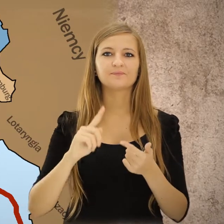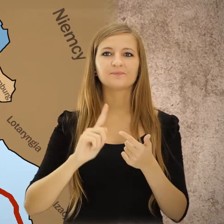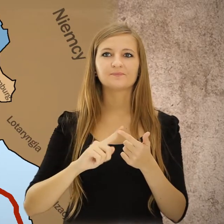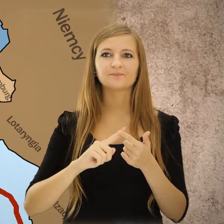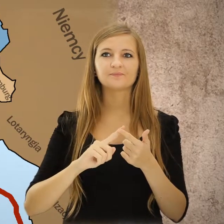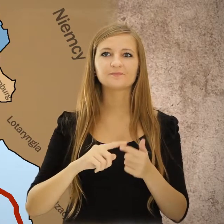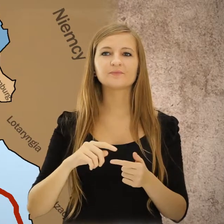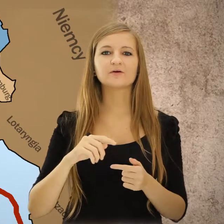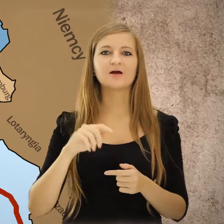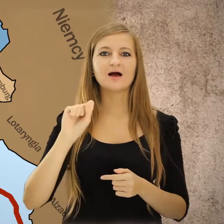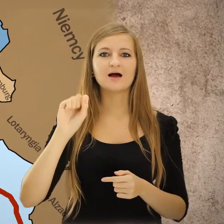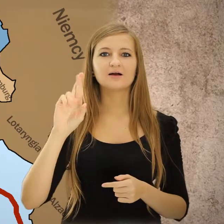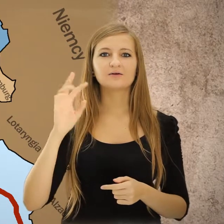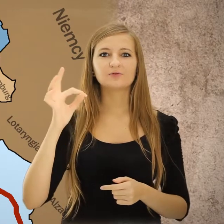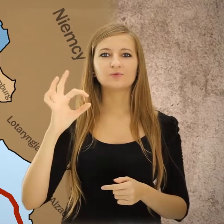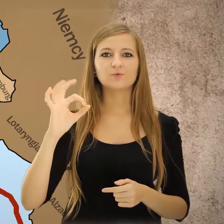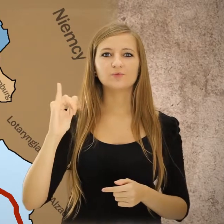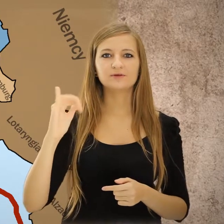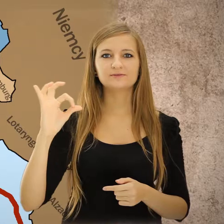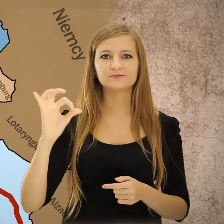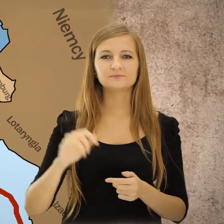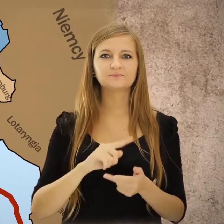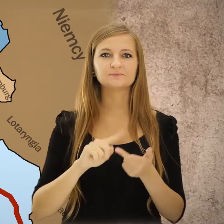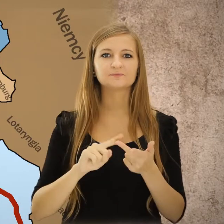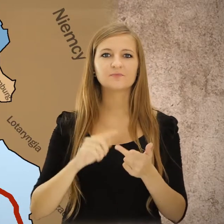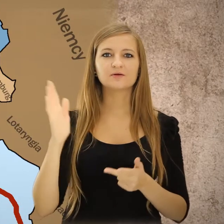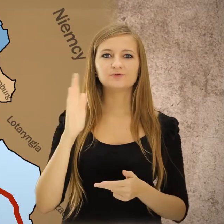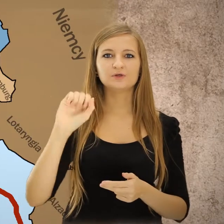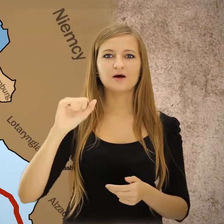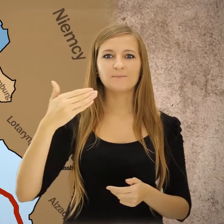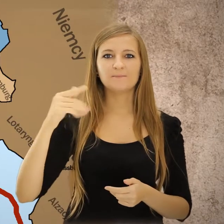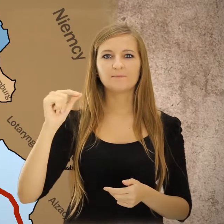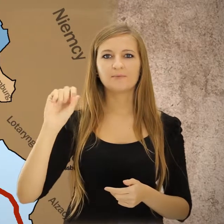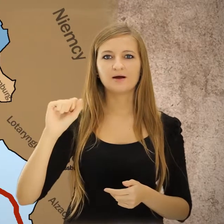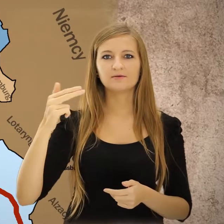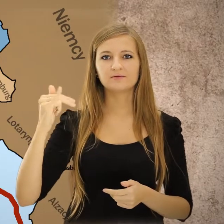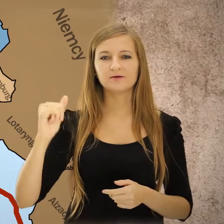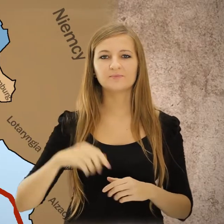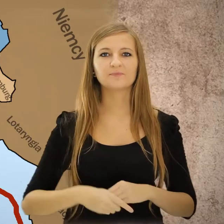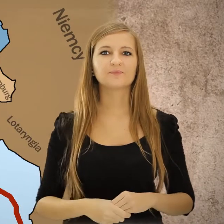w Artois, w Szampanii.